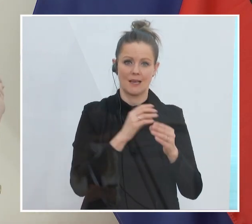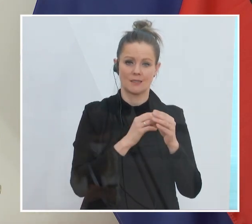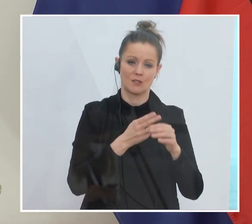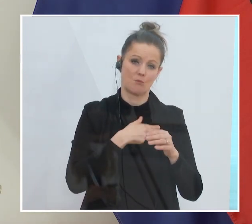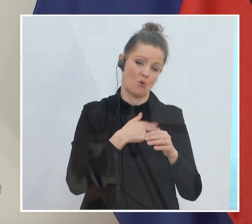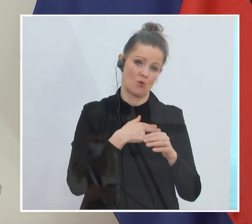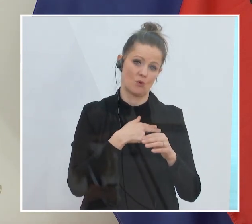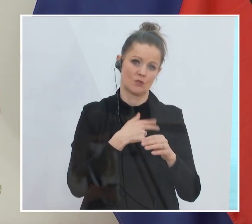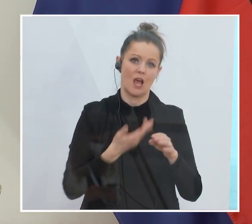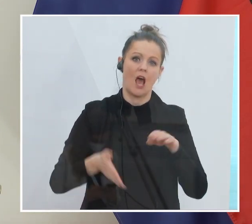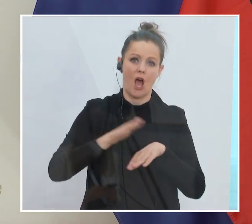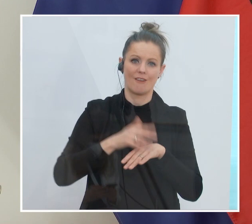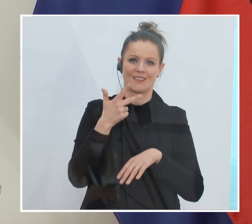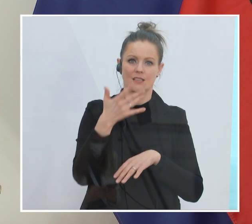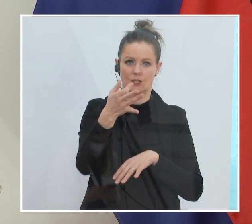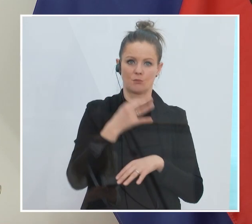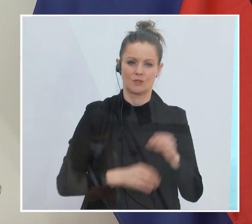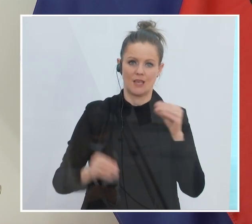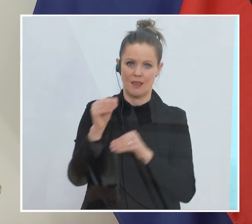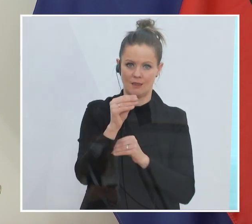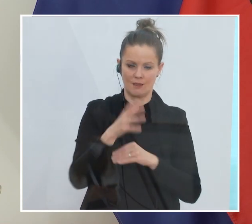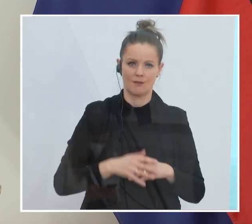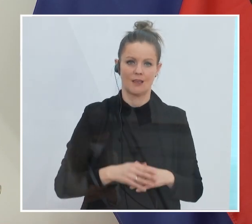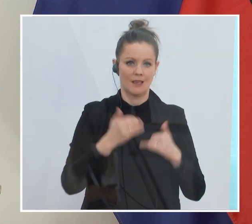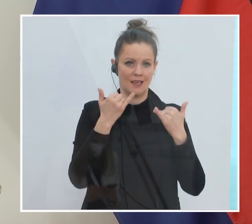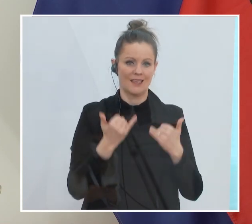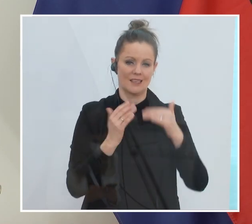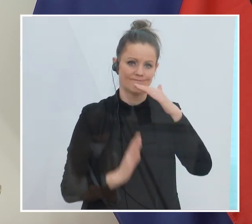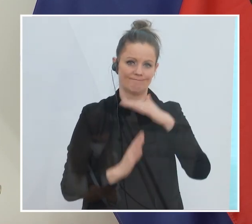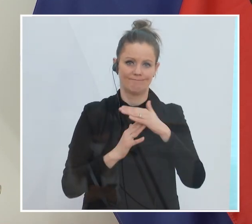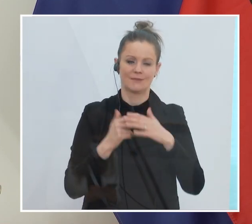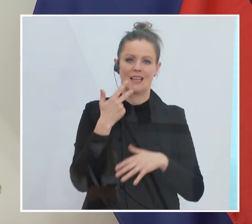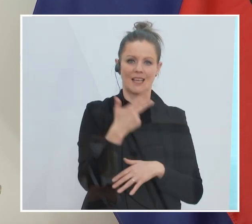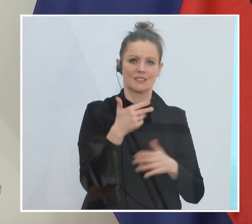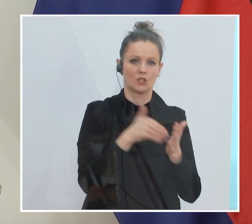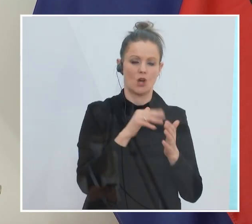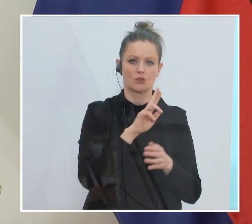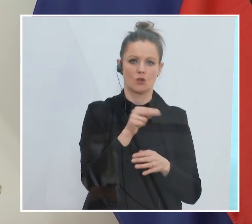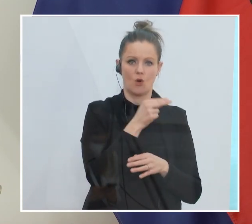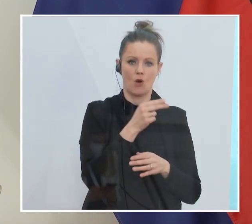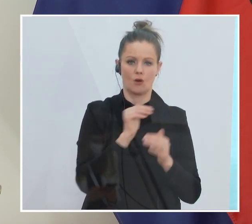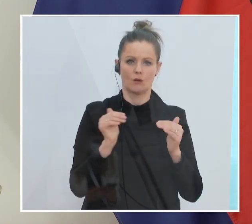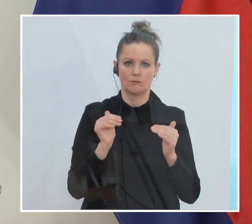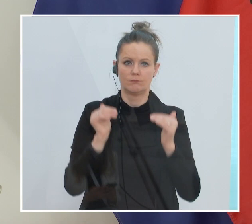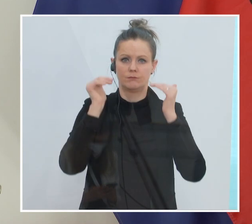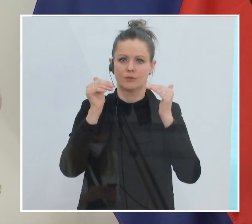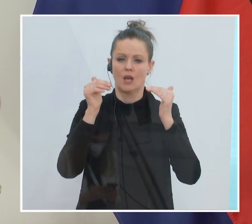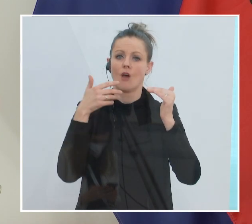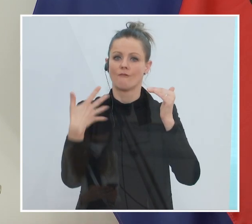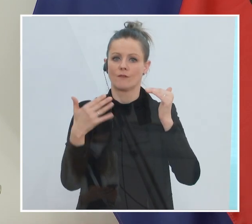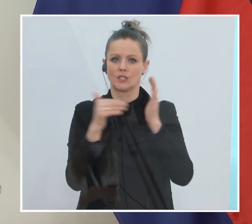auf 30 Prozent erhöht. Und der derzeitige Deckel von 30.000 € hebt sich damit auch auf 50.000 €.